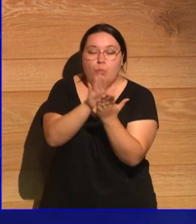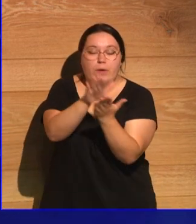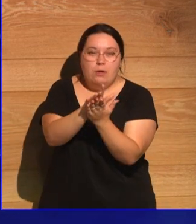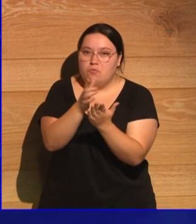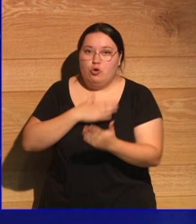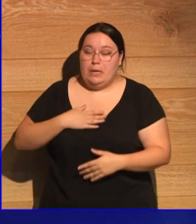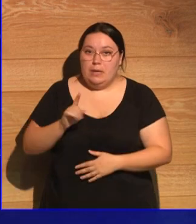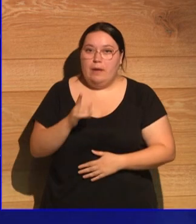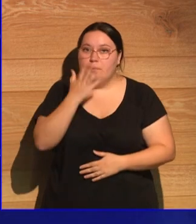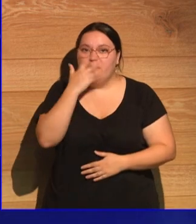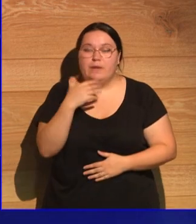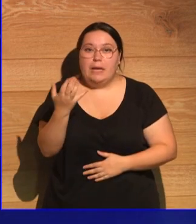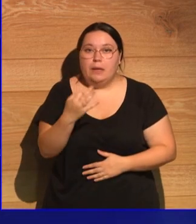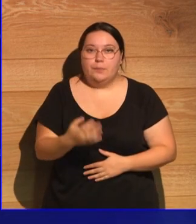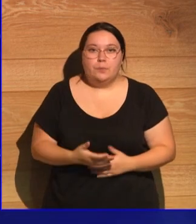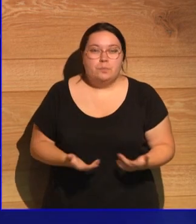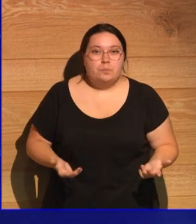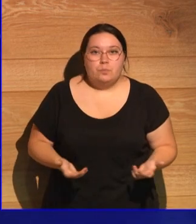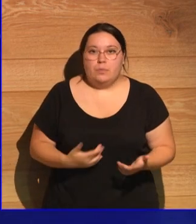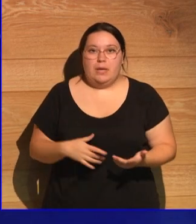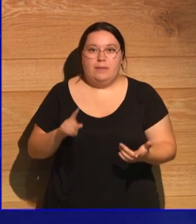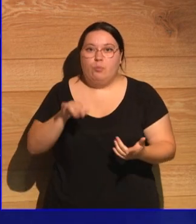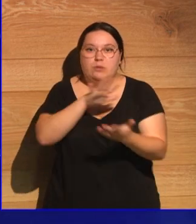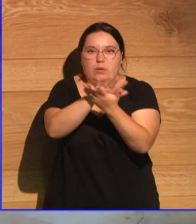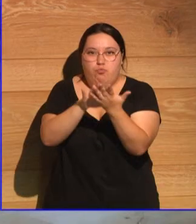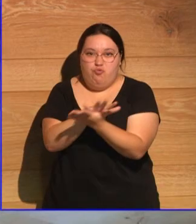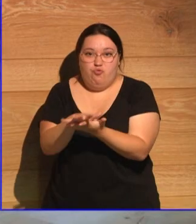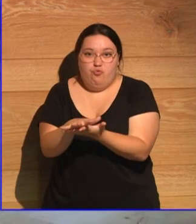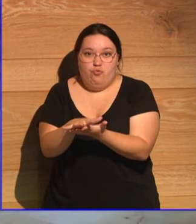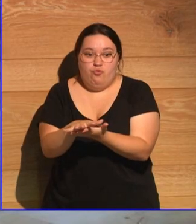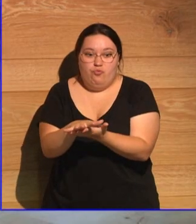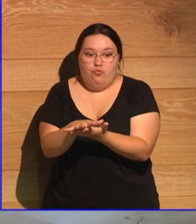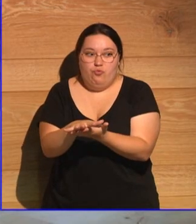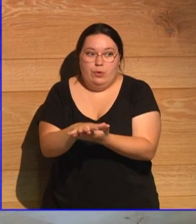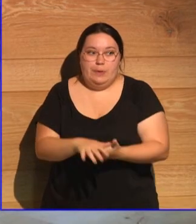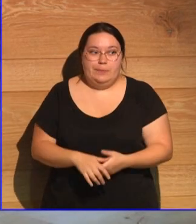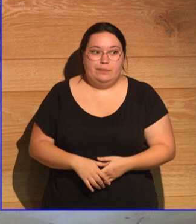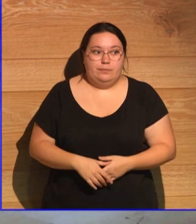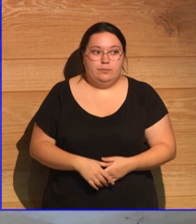Él prefería que fuera destruida. Prefería habría preferido que no fuera publicada.